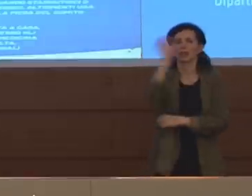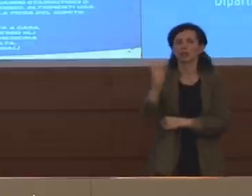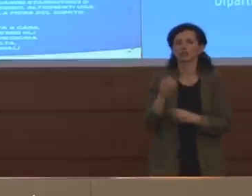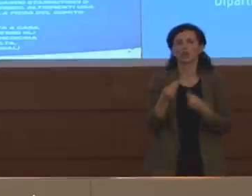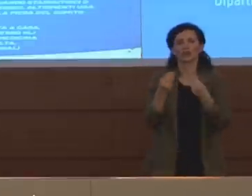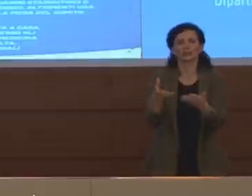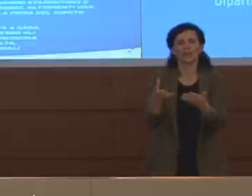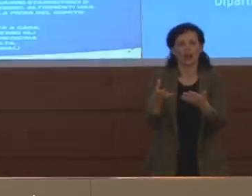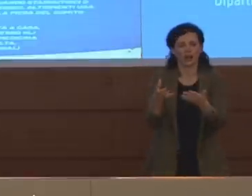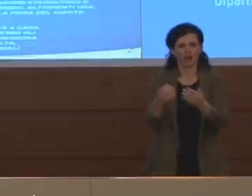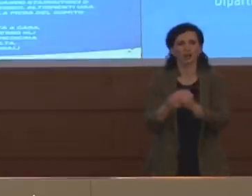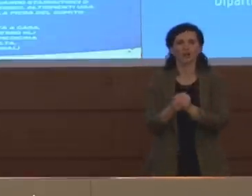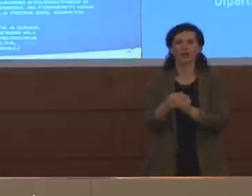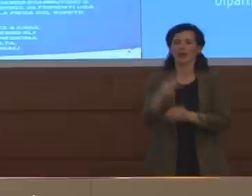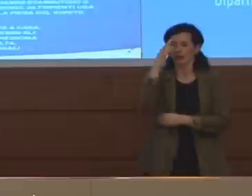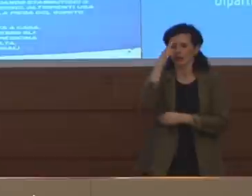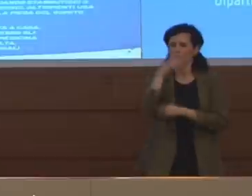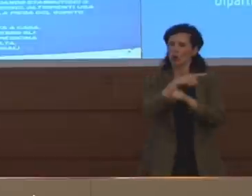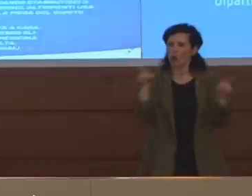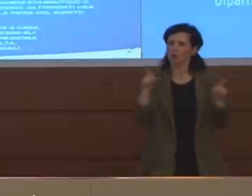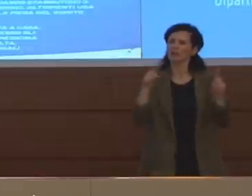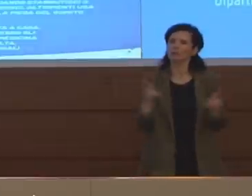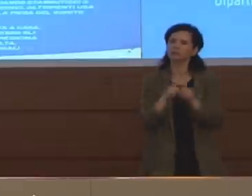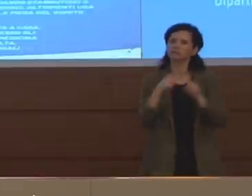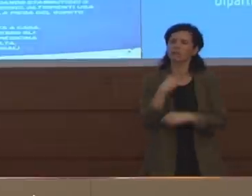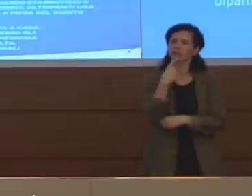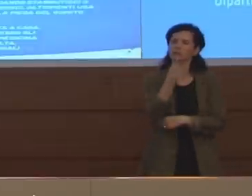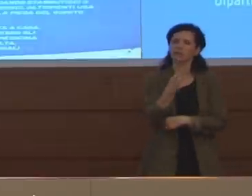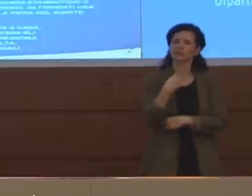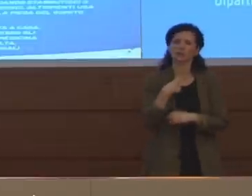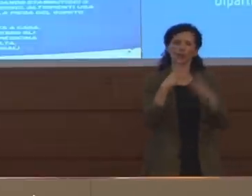Vi ricorderete che abbiamo parlato anche delle strutture per i senza fissa dimora.